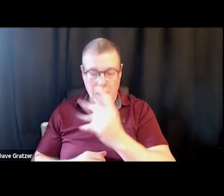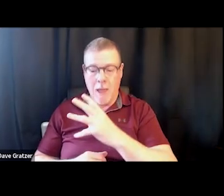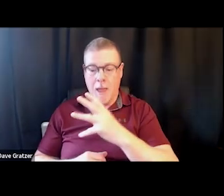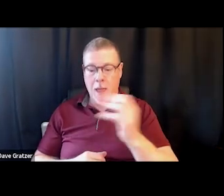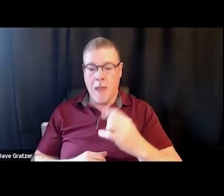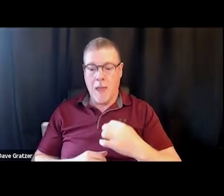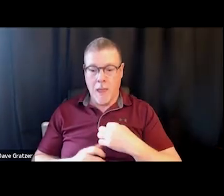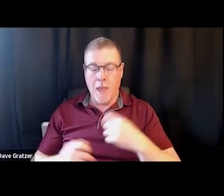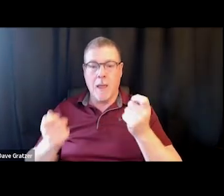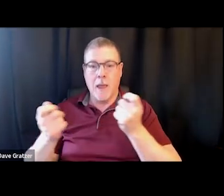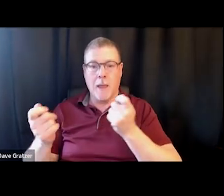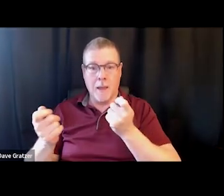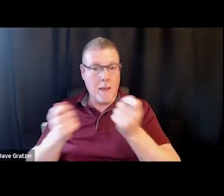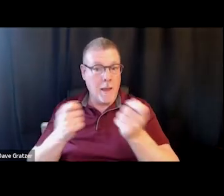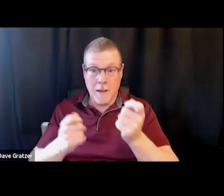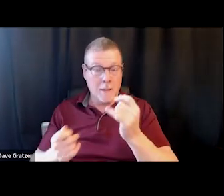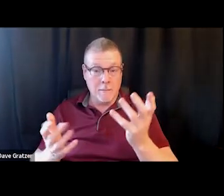Lo manejé adecuadamente, pensé.